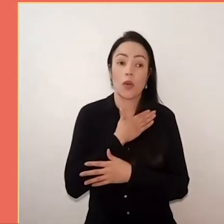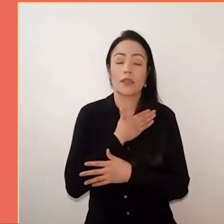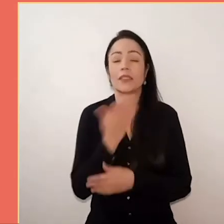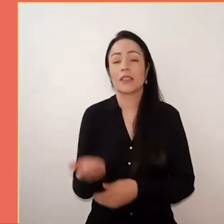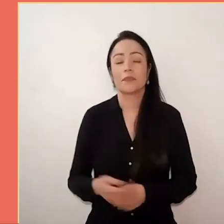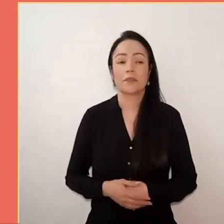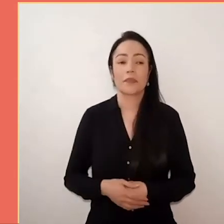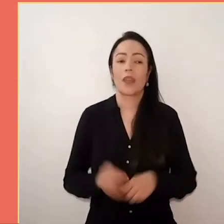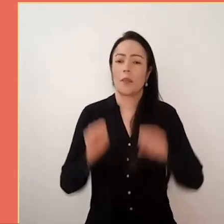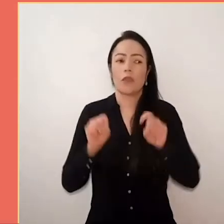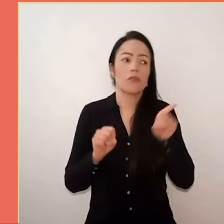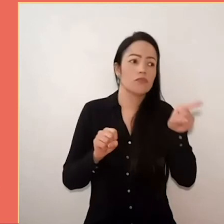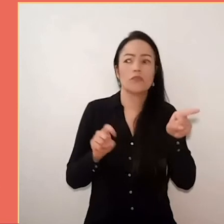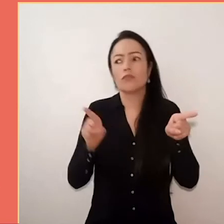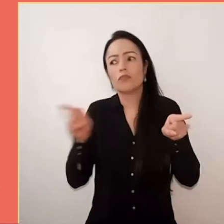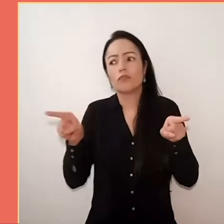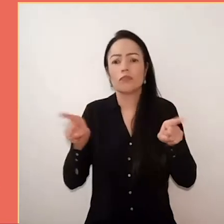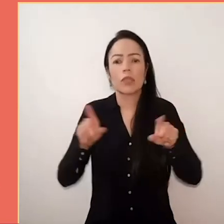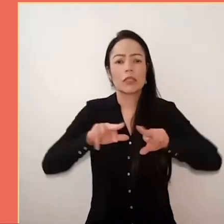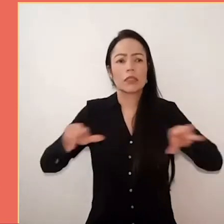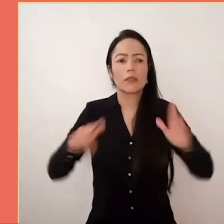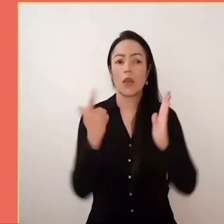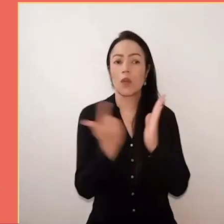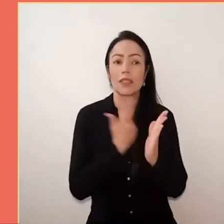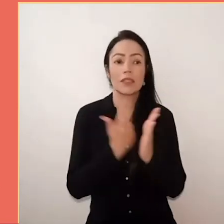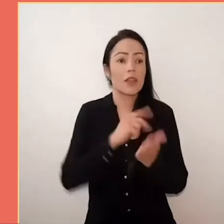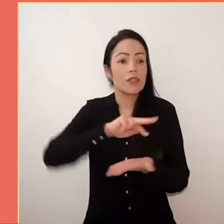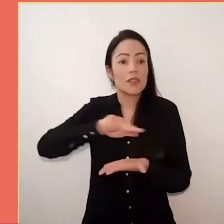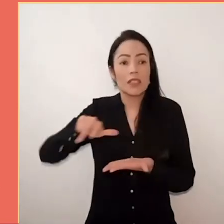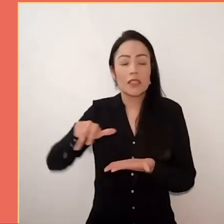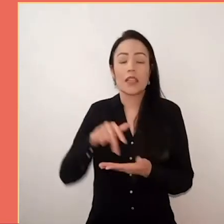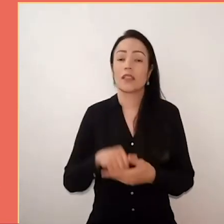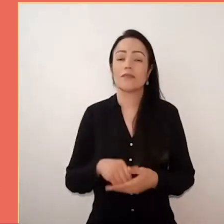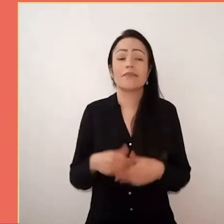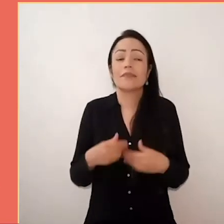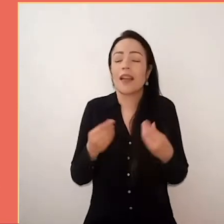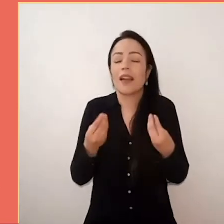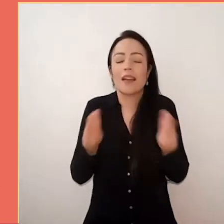que pode gostar de determinados livros, de determinado autores, isso eu acho uma questão fundamental,